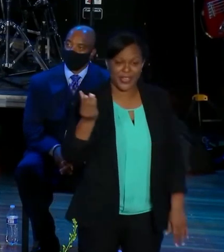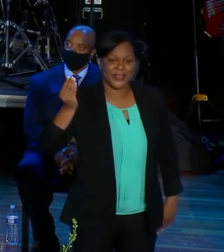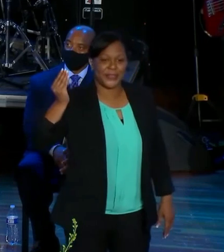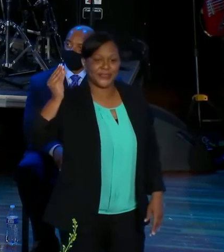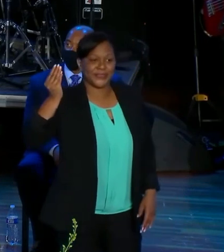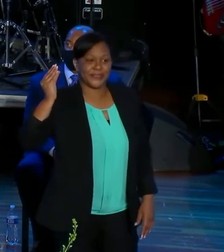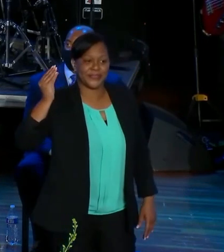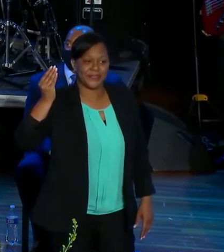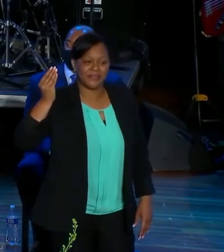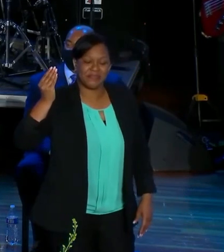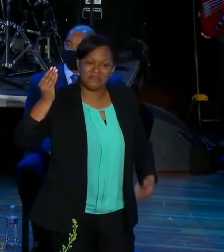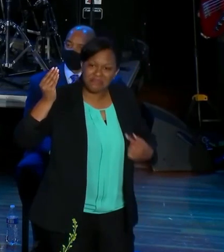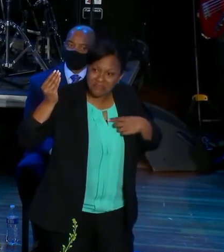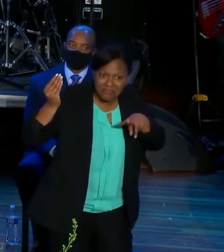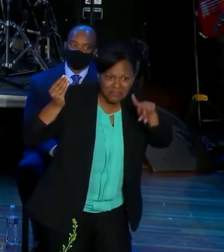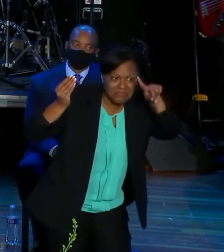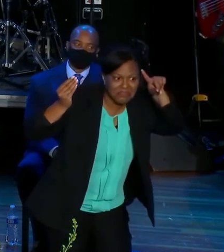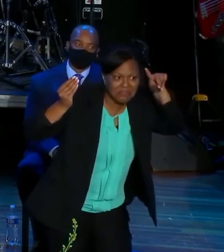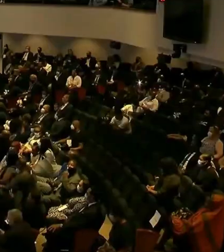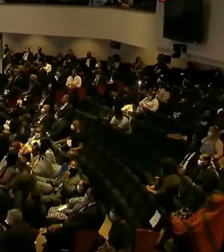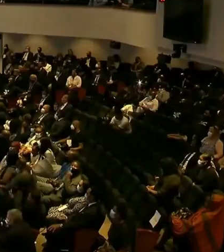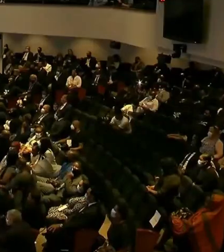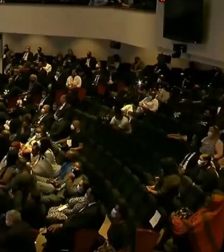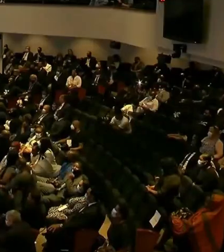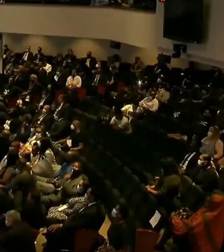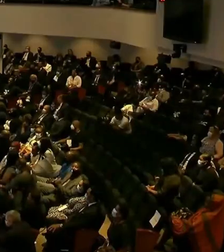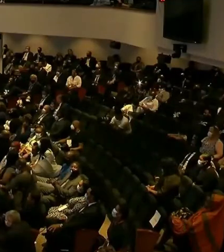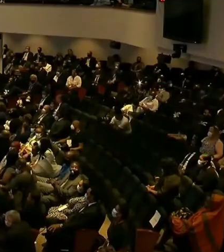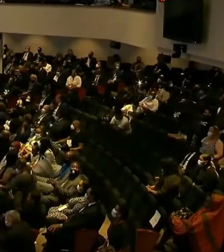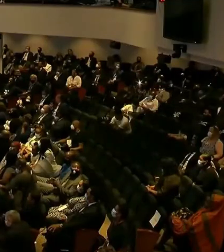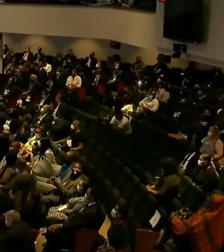Men det får vara